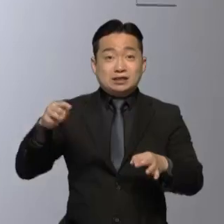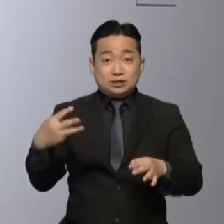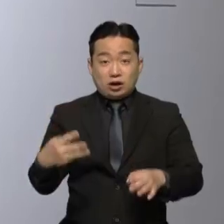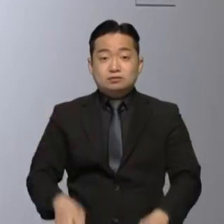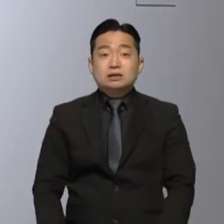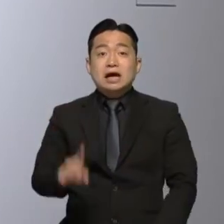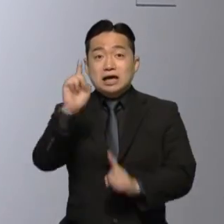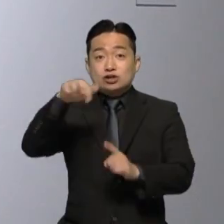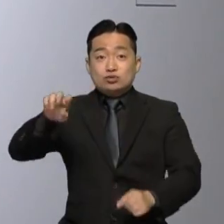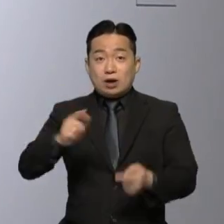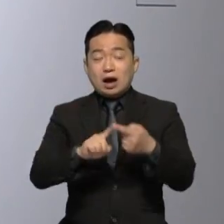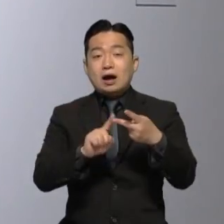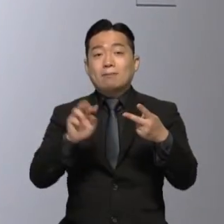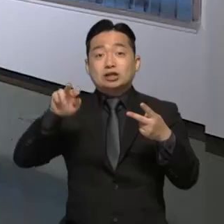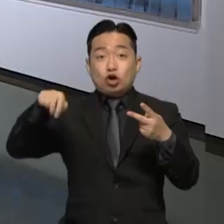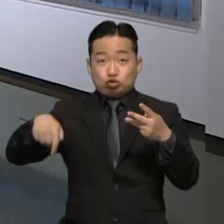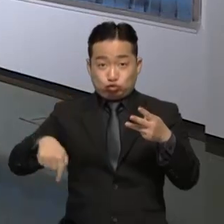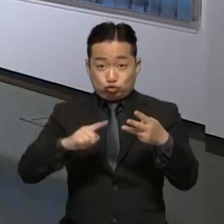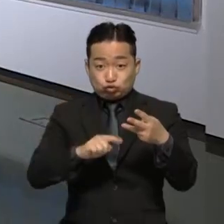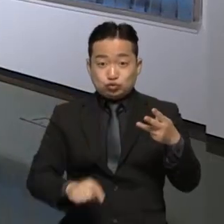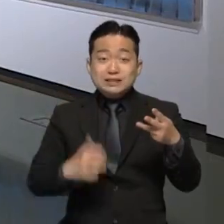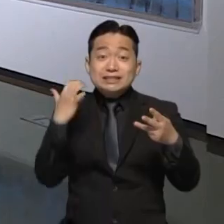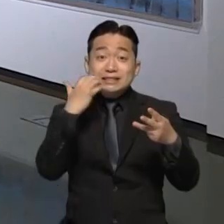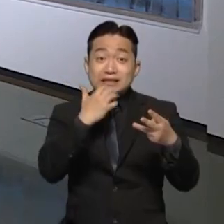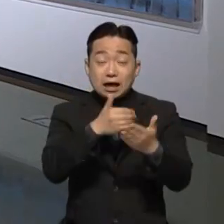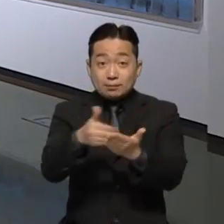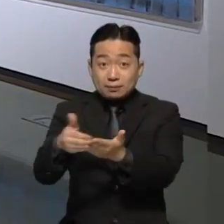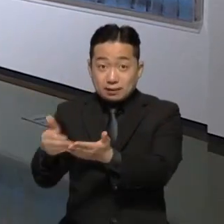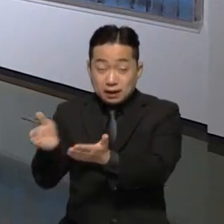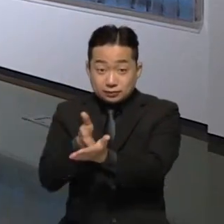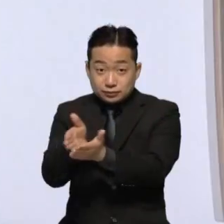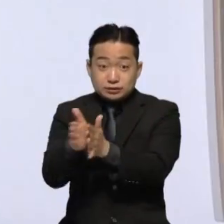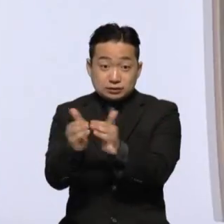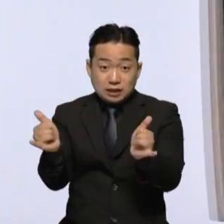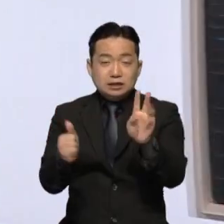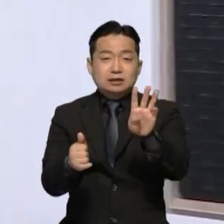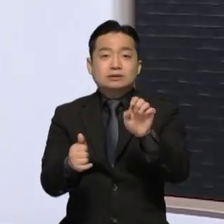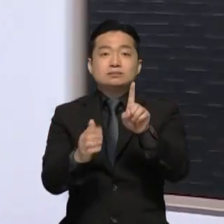박서보 등 한국 단식화 대가들았지 31명의 작품 140여 점을 한 자리에서 볼 수